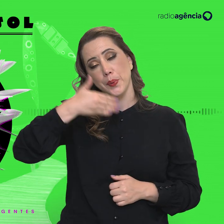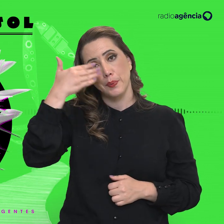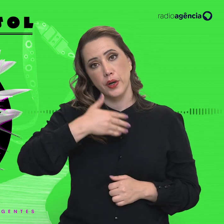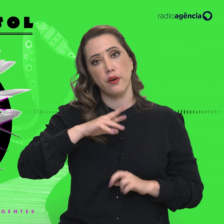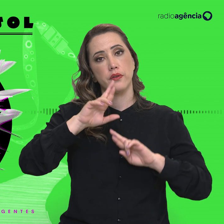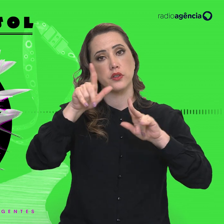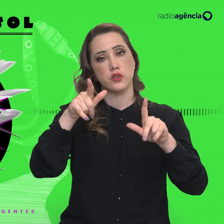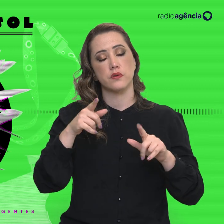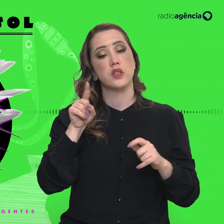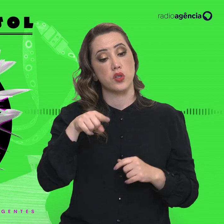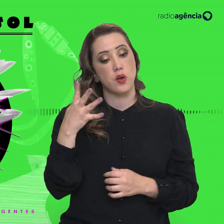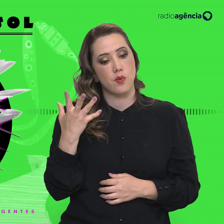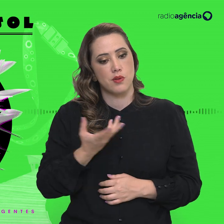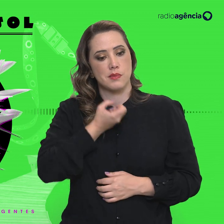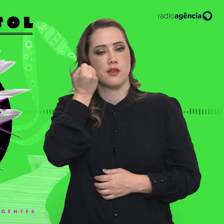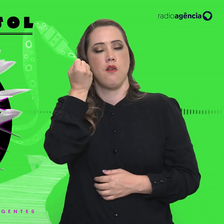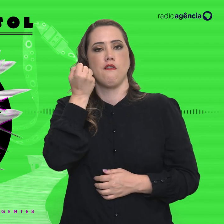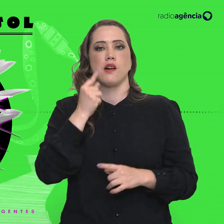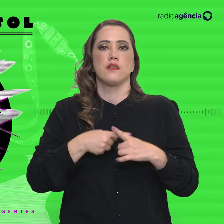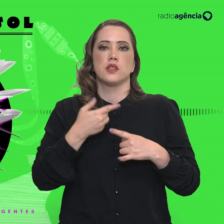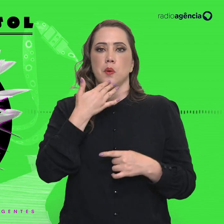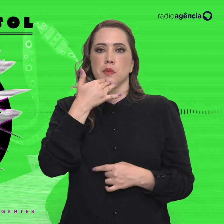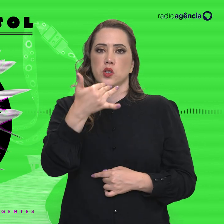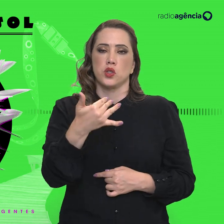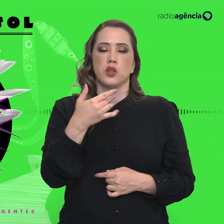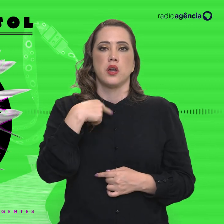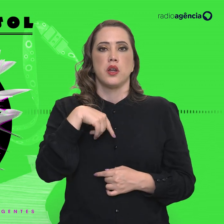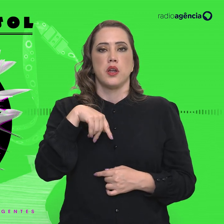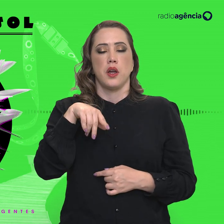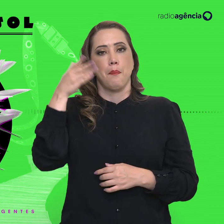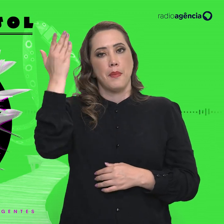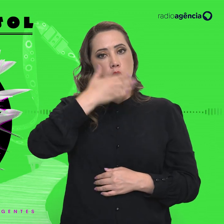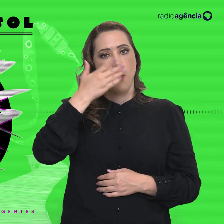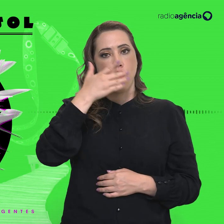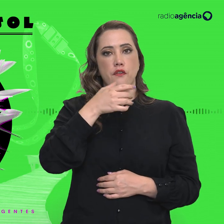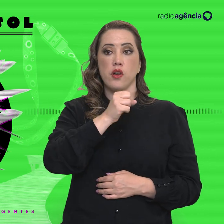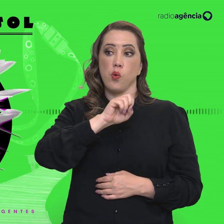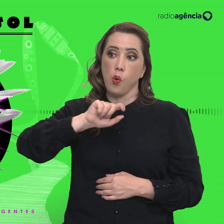Se eu ficasse de recuperação e pedisse prova oral, às vezes tinha professor que me concedia